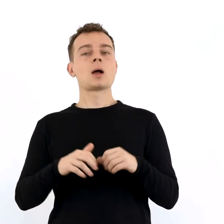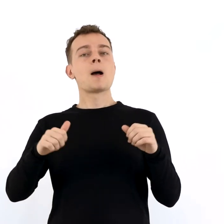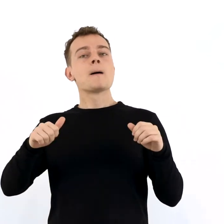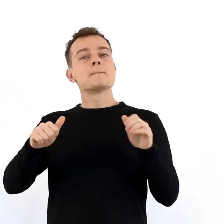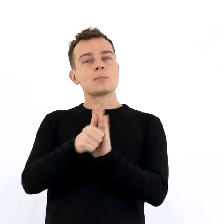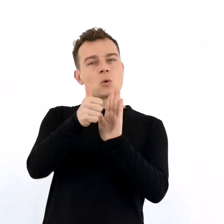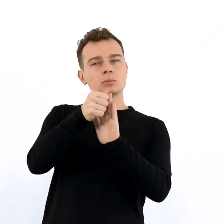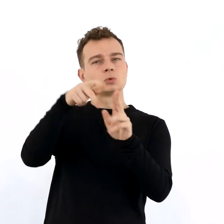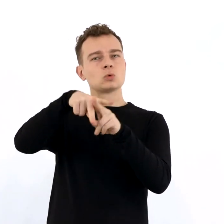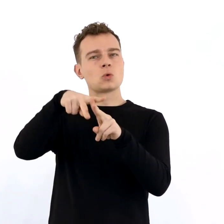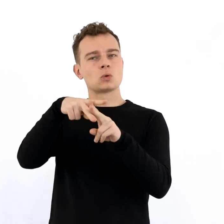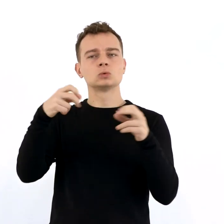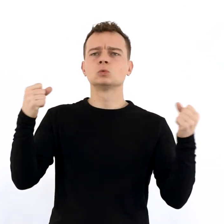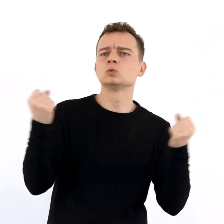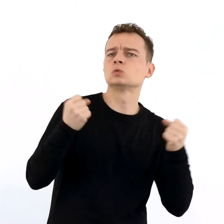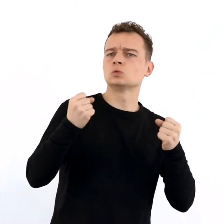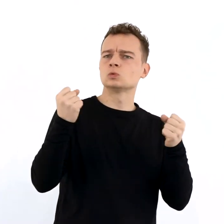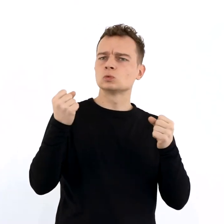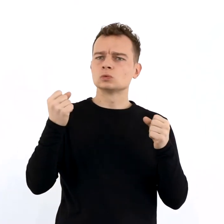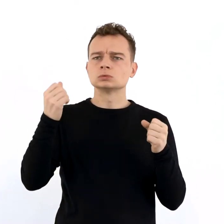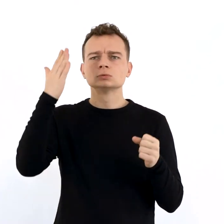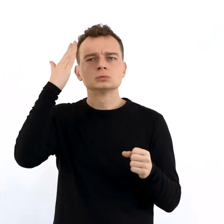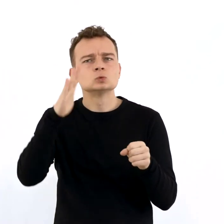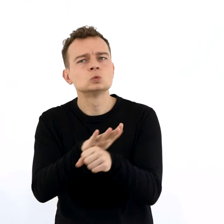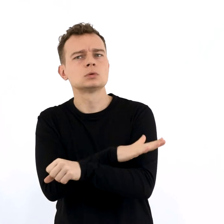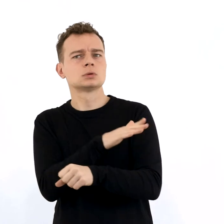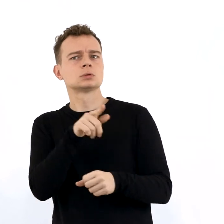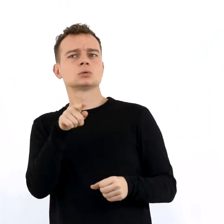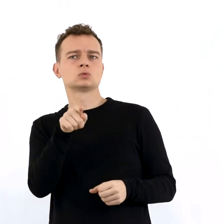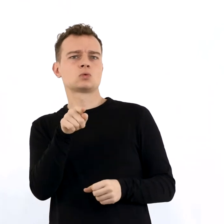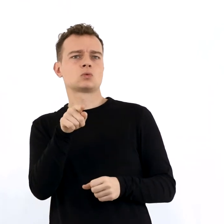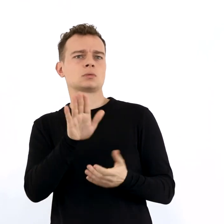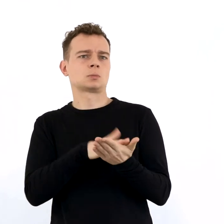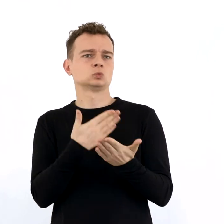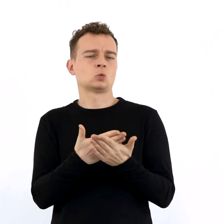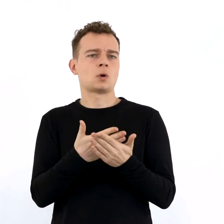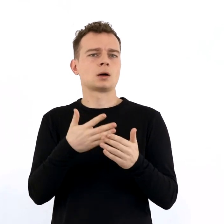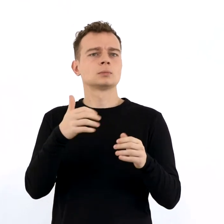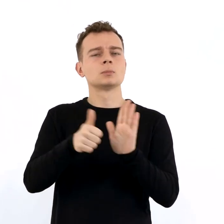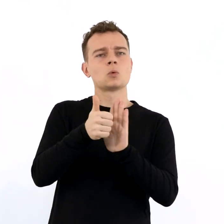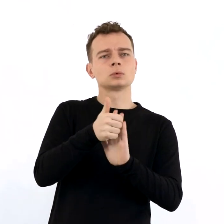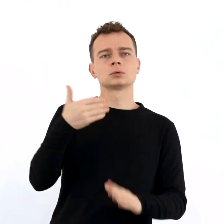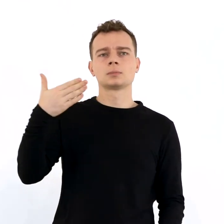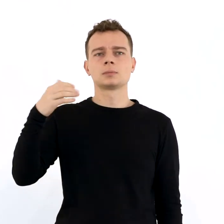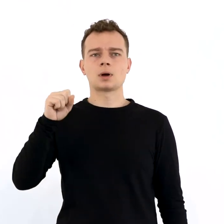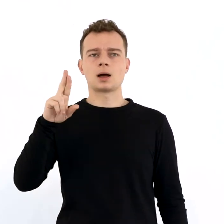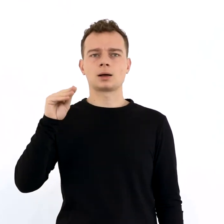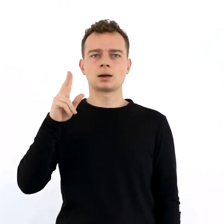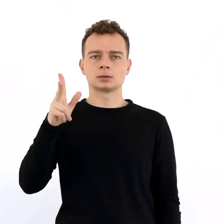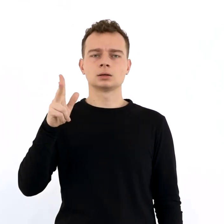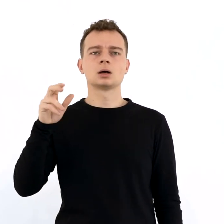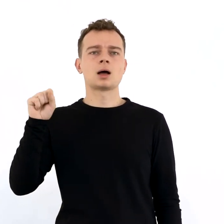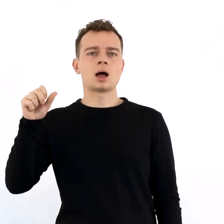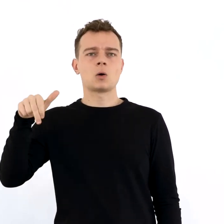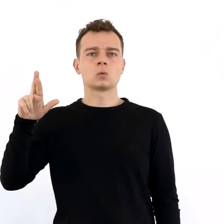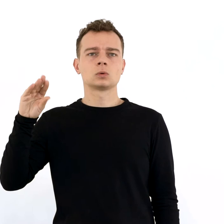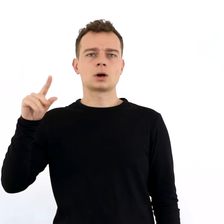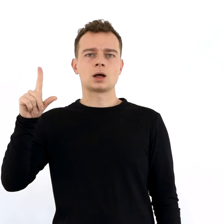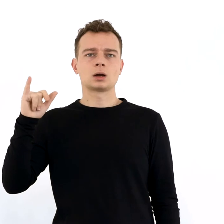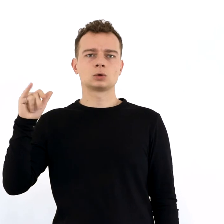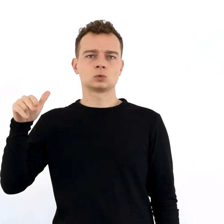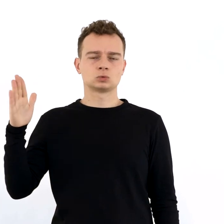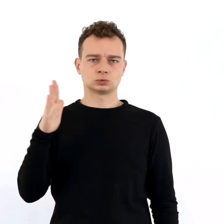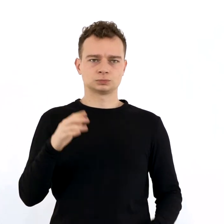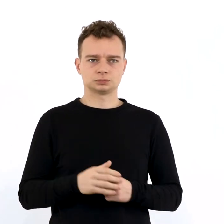Najsłynniejszym pomnikiem konnym jest m.in. pomnik Marka Aureliusza.